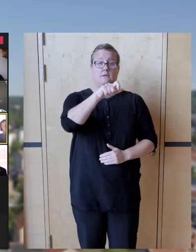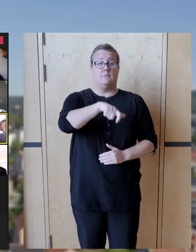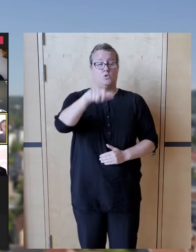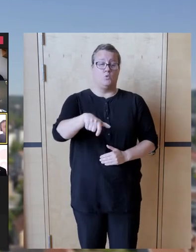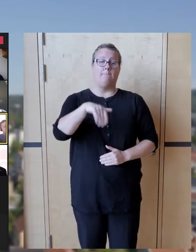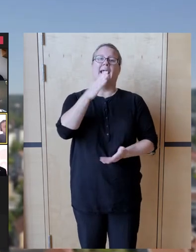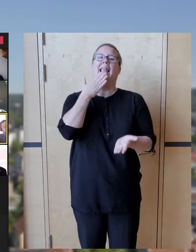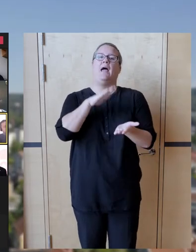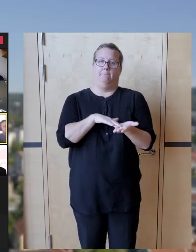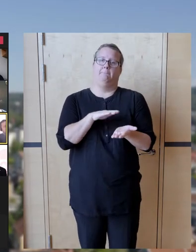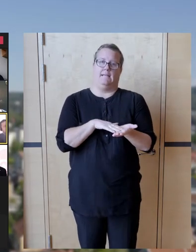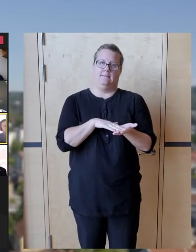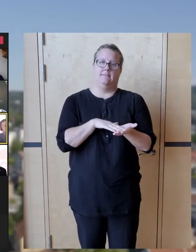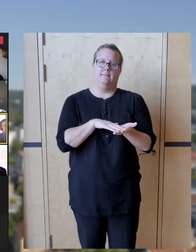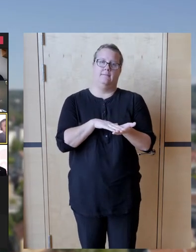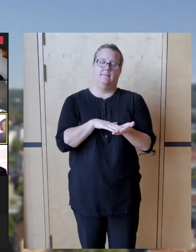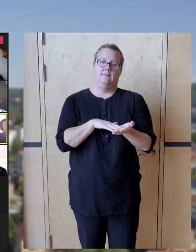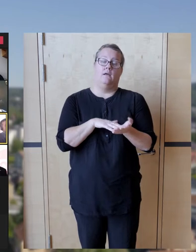Men det funkar jag absolut med 120